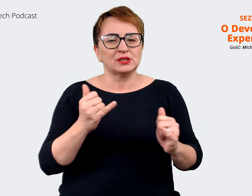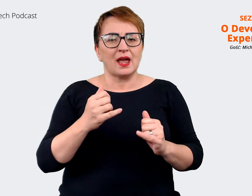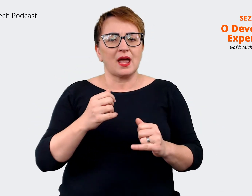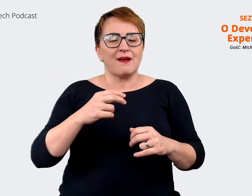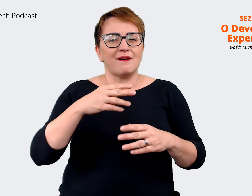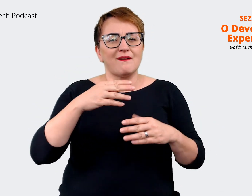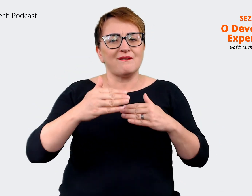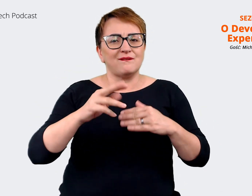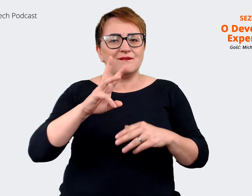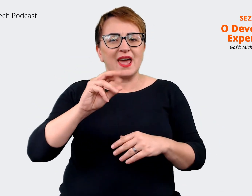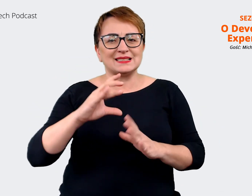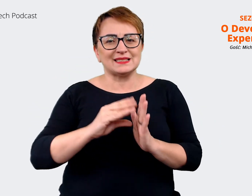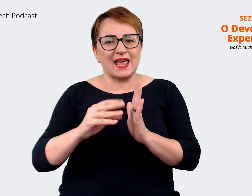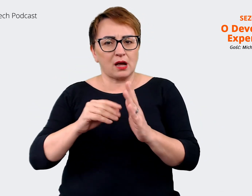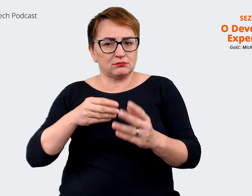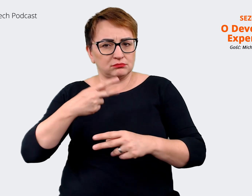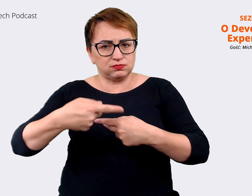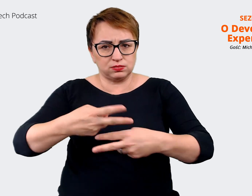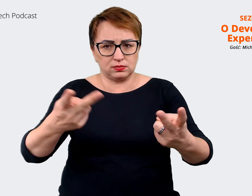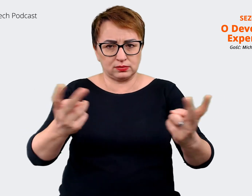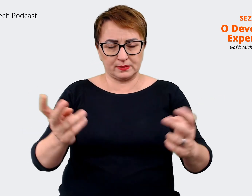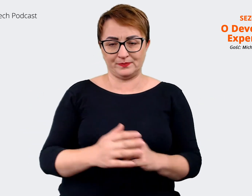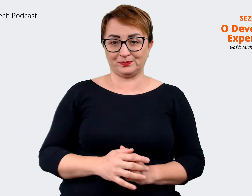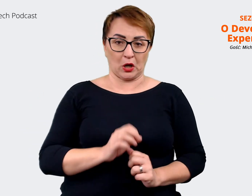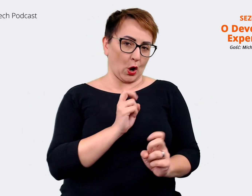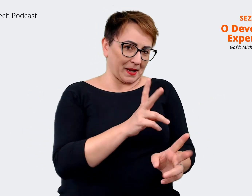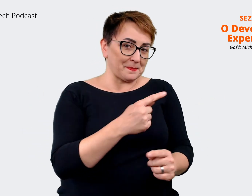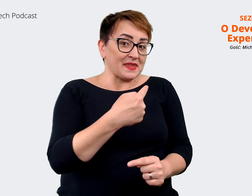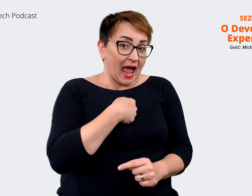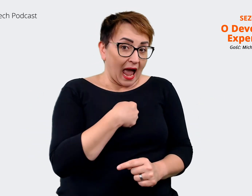Prowadzący: No dobra, ja nie jestem deweloperem, chociaż wcześniej udawałem, że nim jestem. Ale